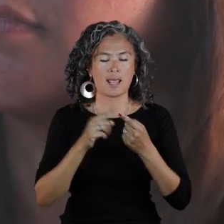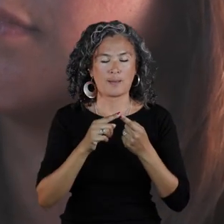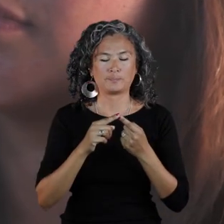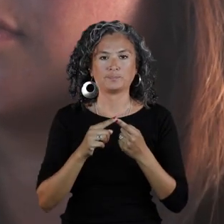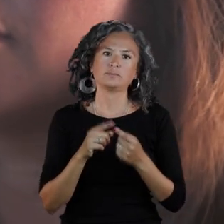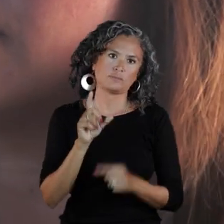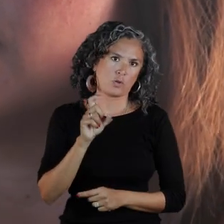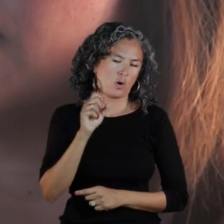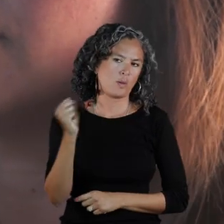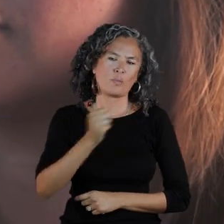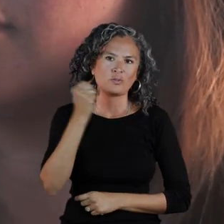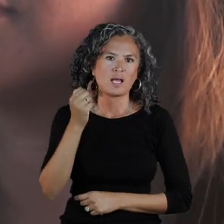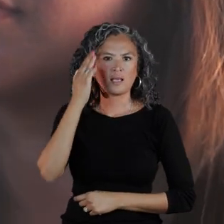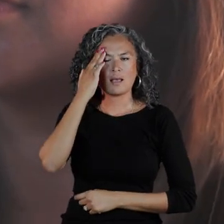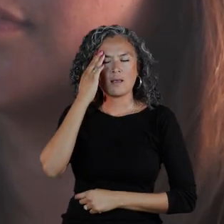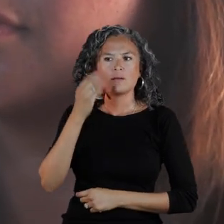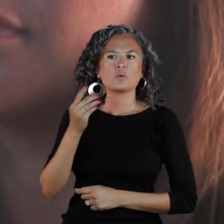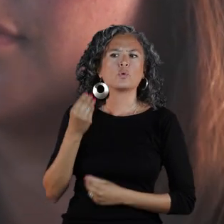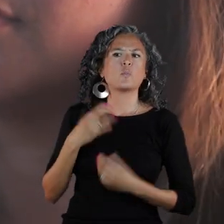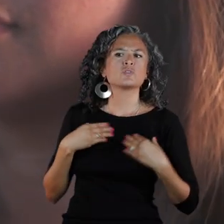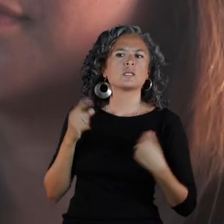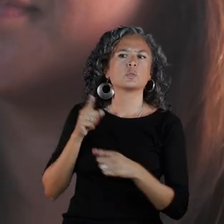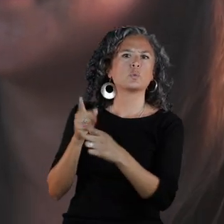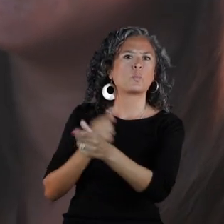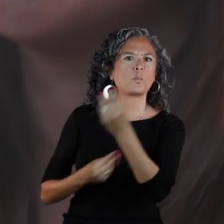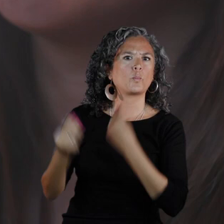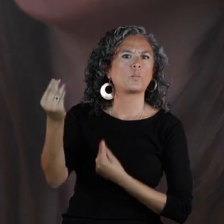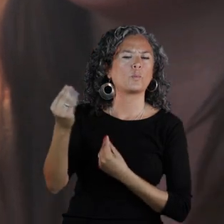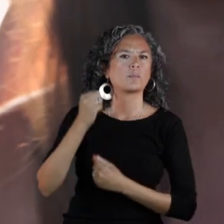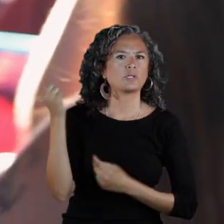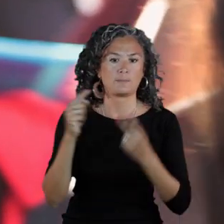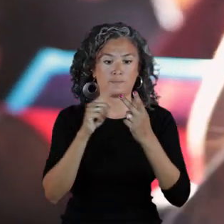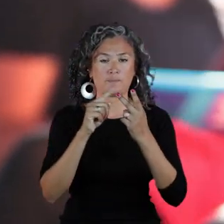Empatía, si, sin dudas, ponerse en los zapatos de la otra persona.